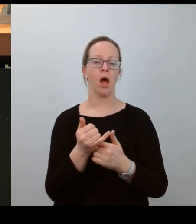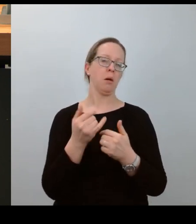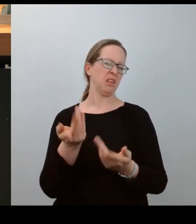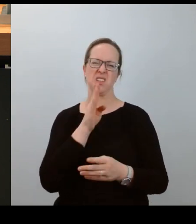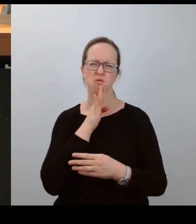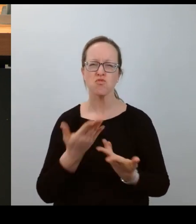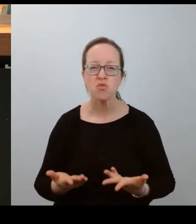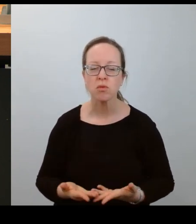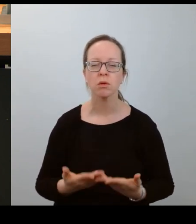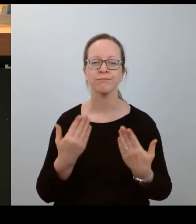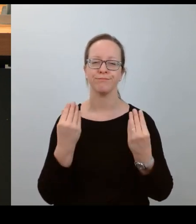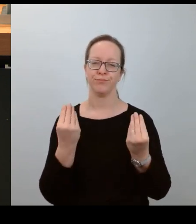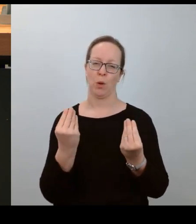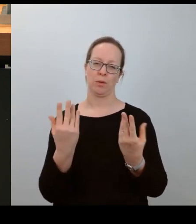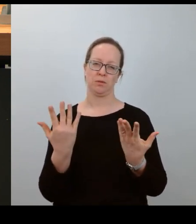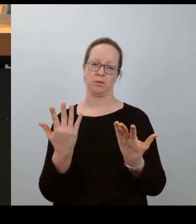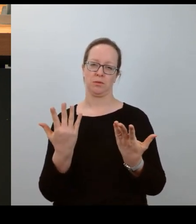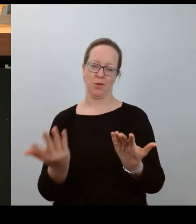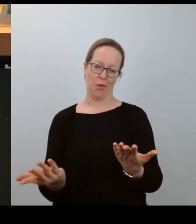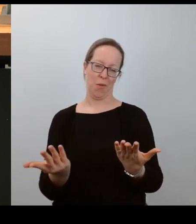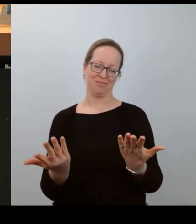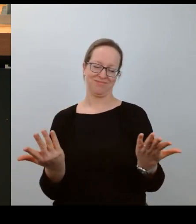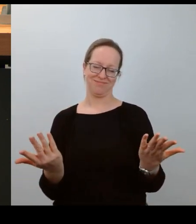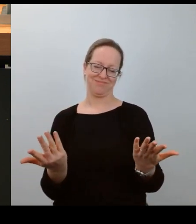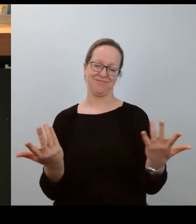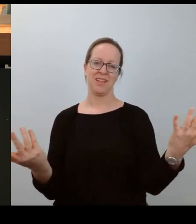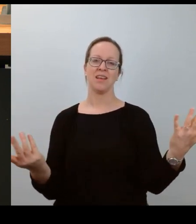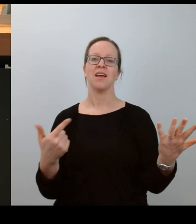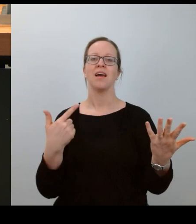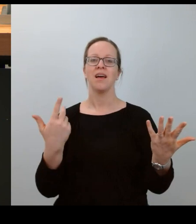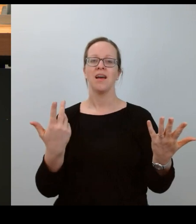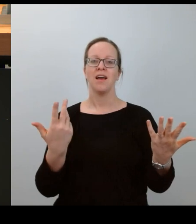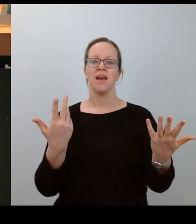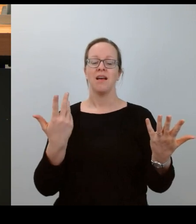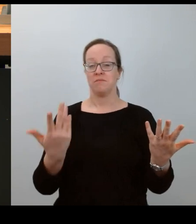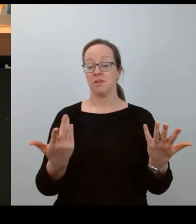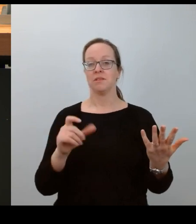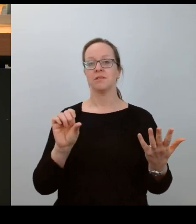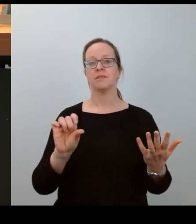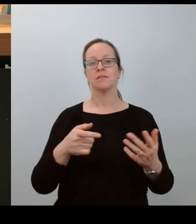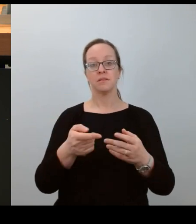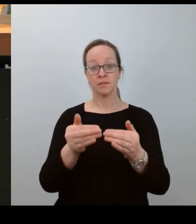sein, die den ganzen Prozess transparent und nachvollziehbar festlegen. Ist doch in Armutszeugnis für die Kultur,